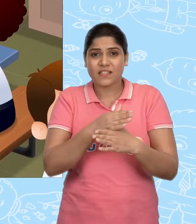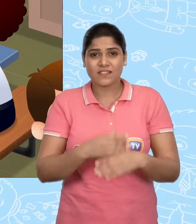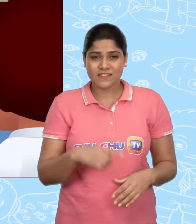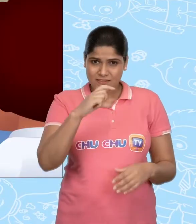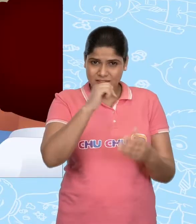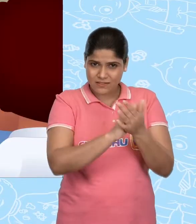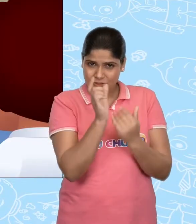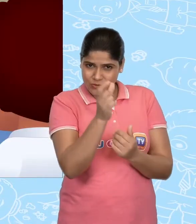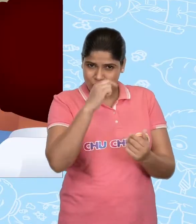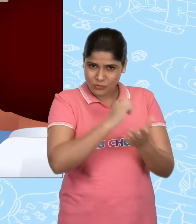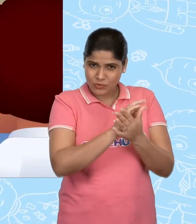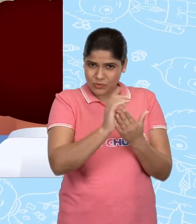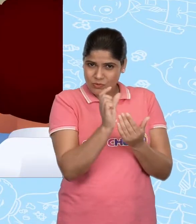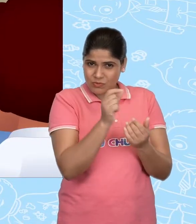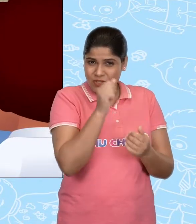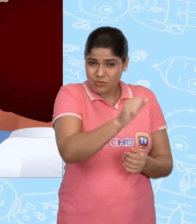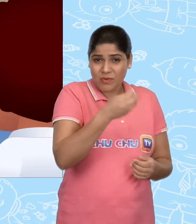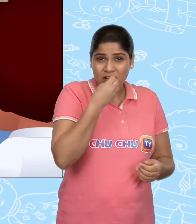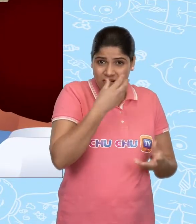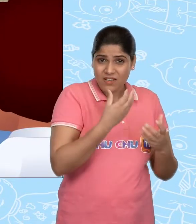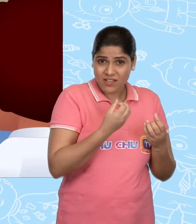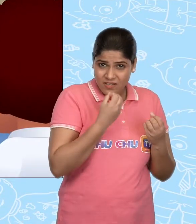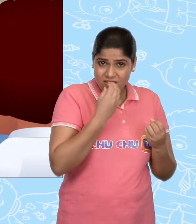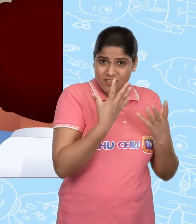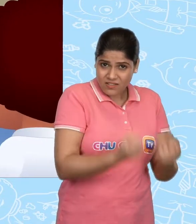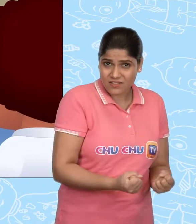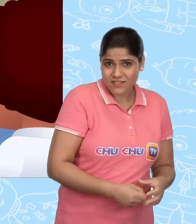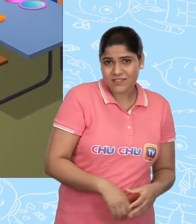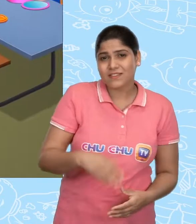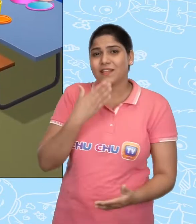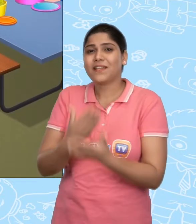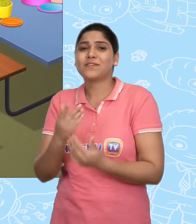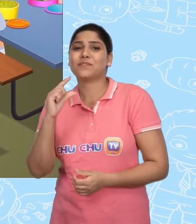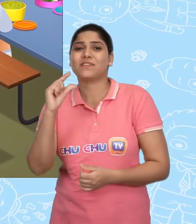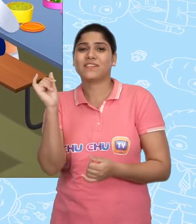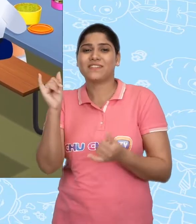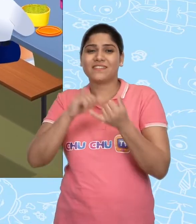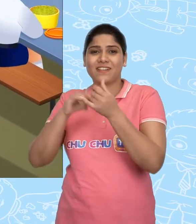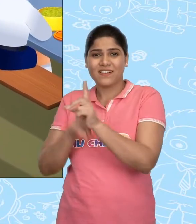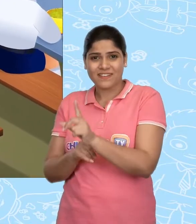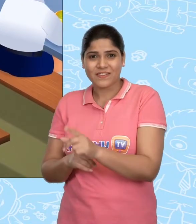ChuChu क्या तुम मेरा खाना खाना चाहोगी। शुक्रिया Cussly